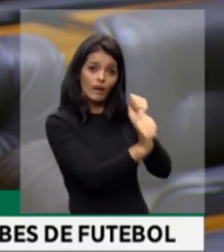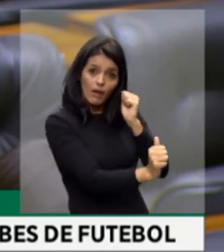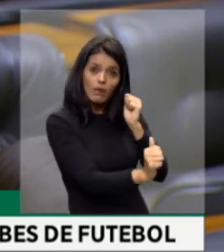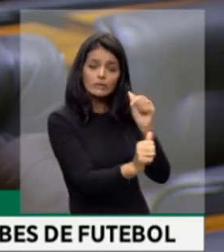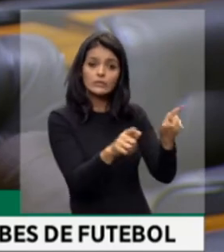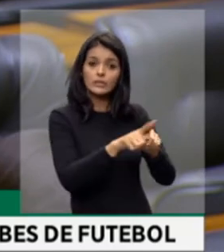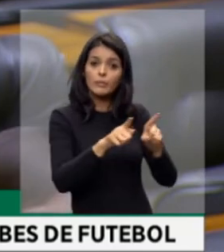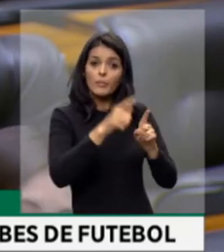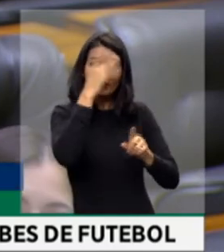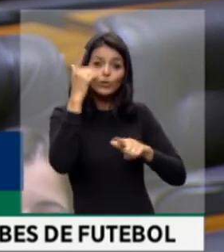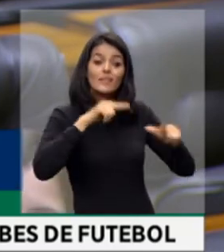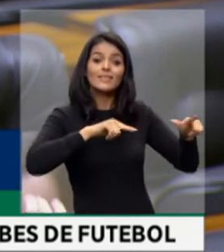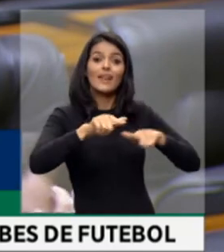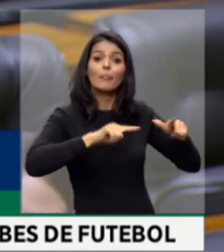PSOL? COMO VOTA O PCDOB? COMO